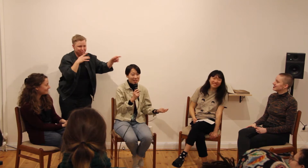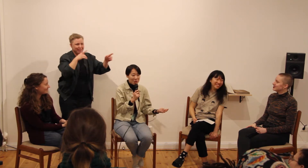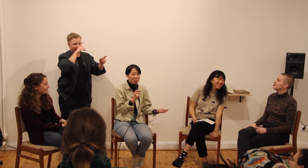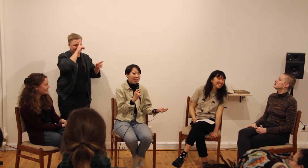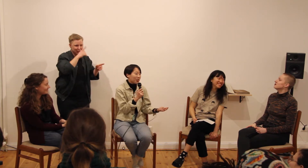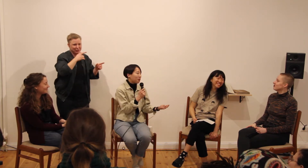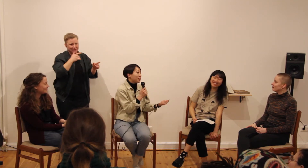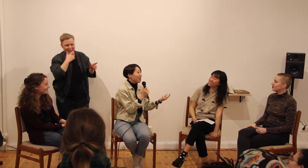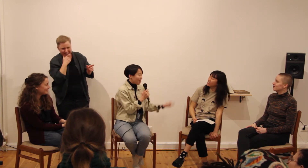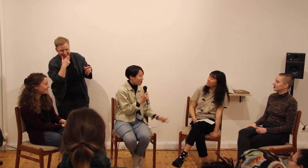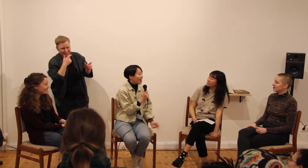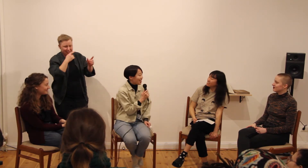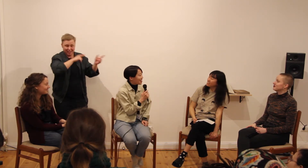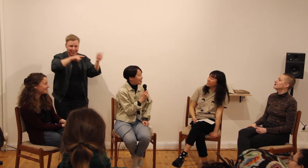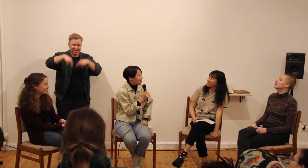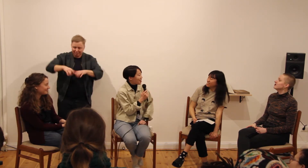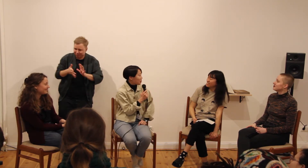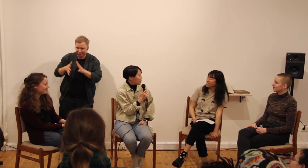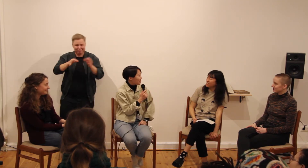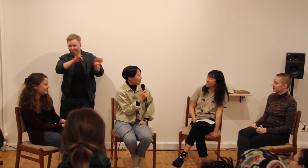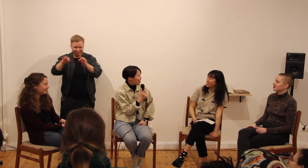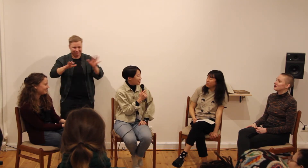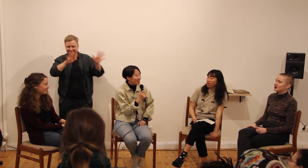bin ich sehr stolz auf euch. Vielen lieben Dank.